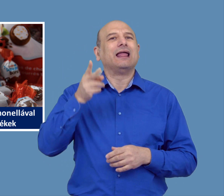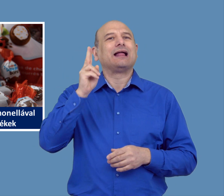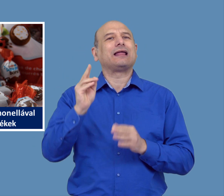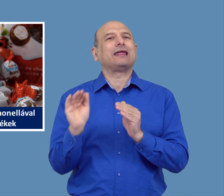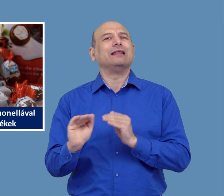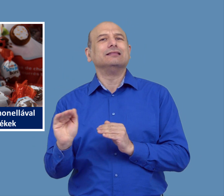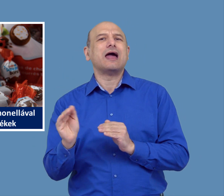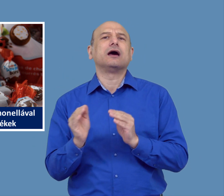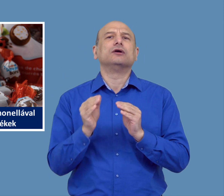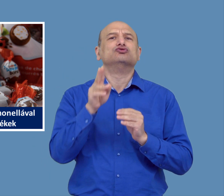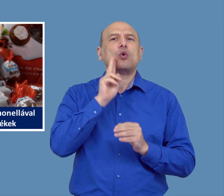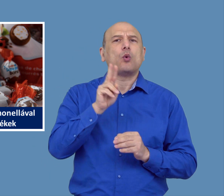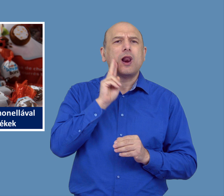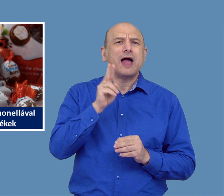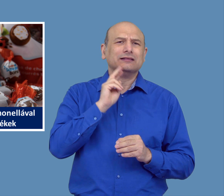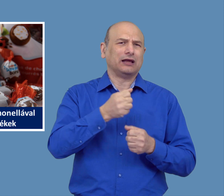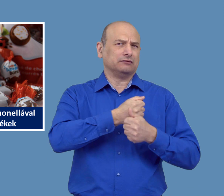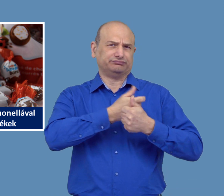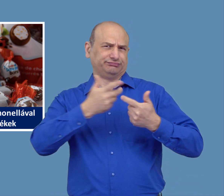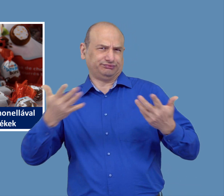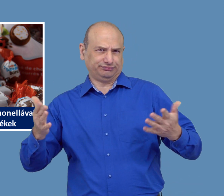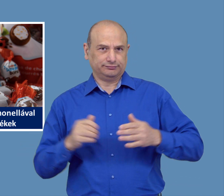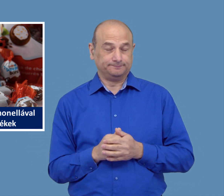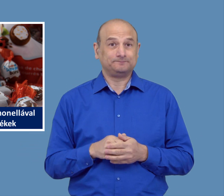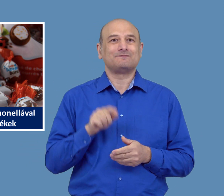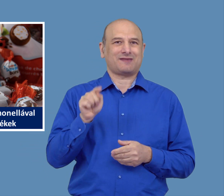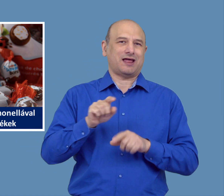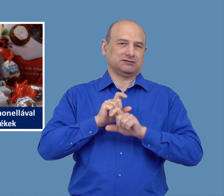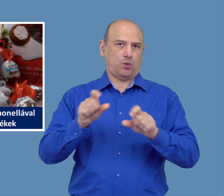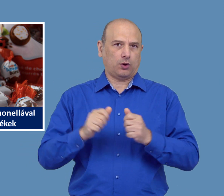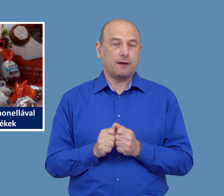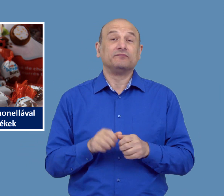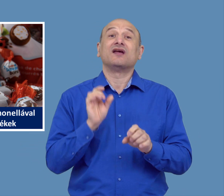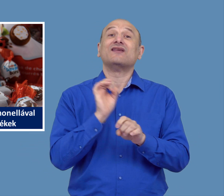különféle Kinder csokoládétermékekhez köthetők.